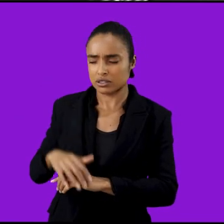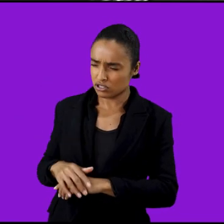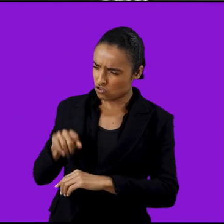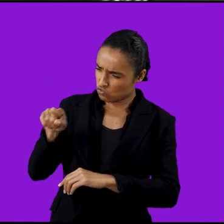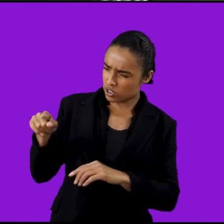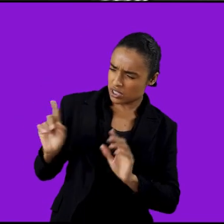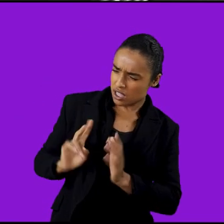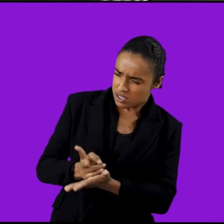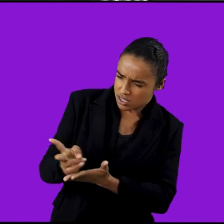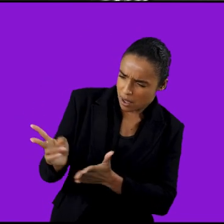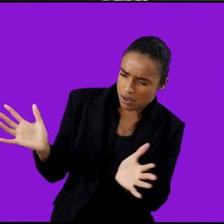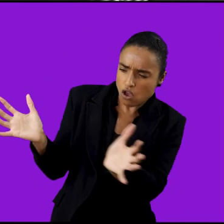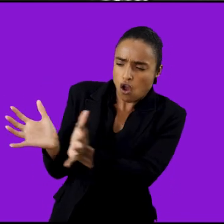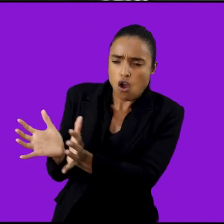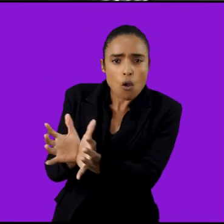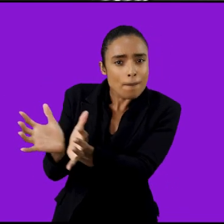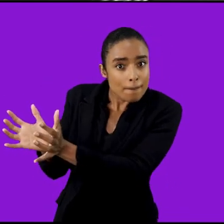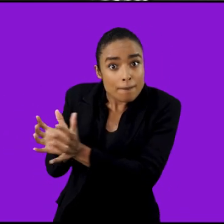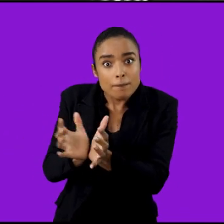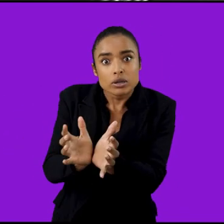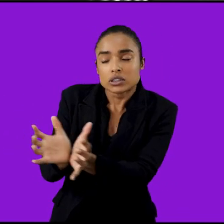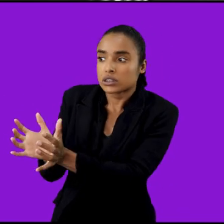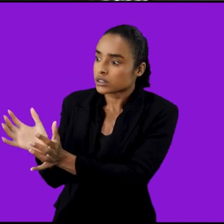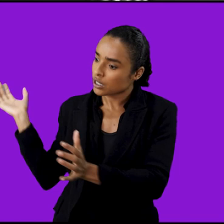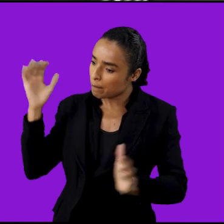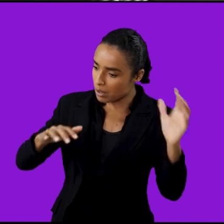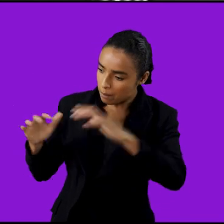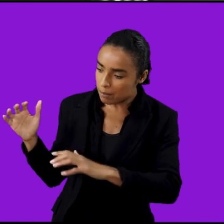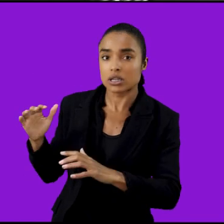É. É da minha natureza. Eu não consigo pensar se não for em comunidade. Se não